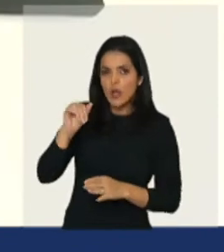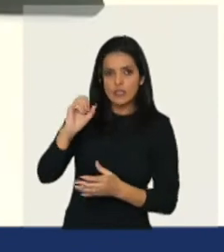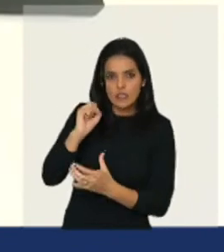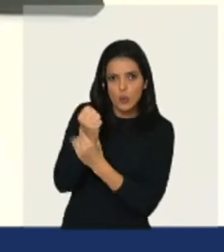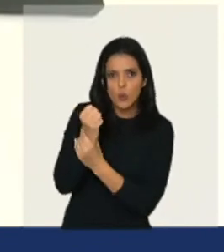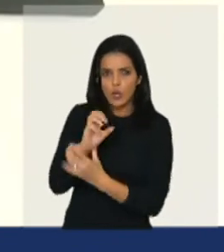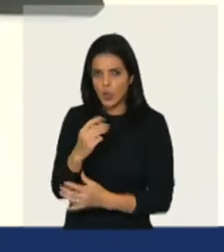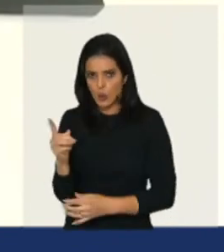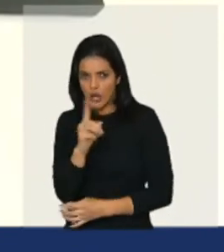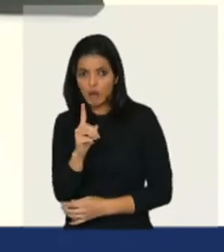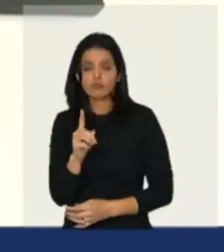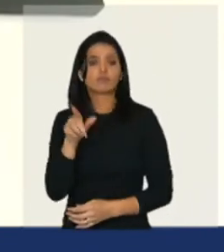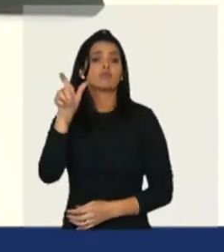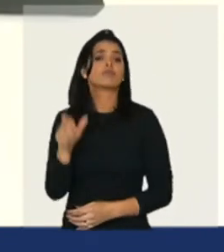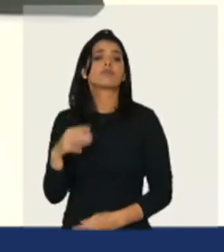OU NÃO. BOLSONARO ESTÁ CONSTRUINDO UM DEBATE POLÍ